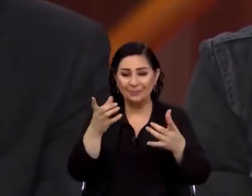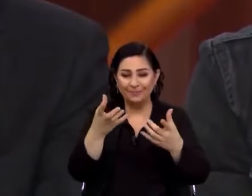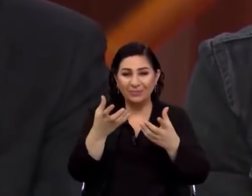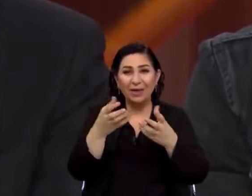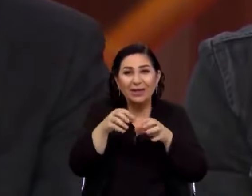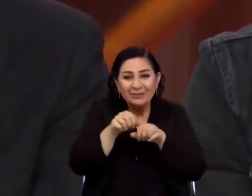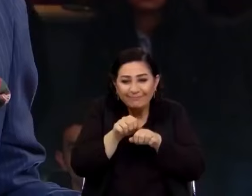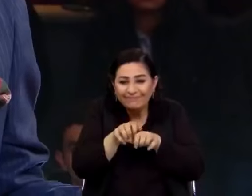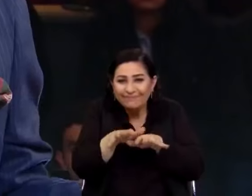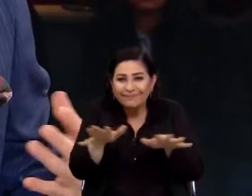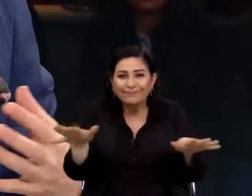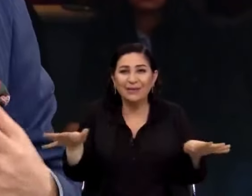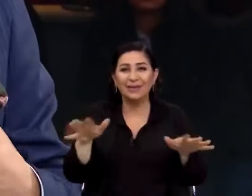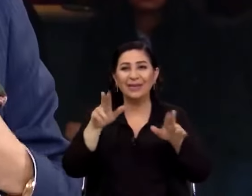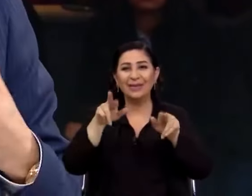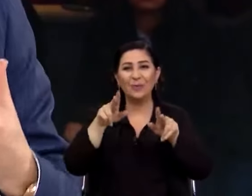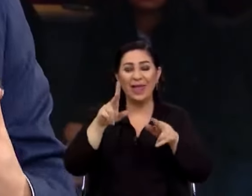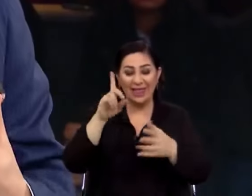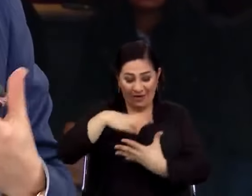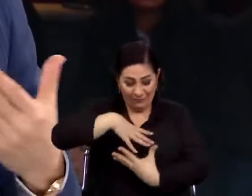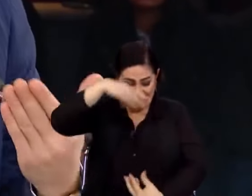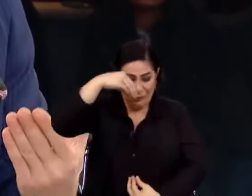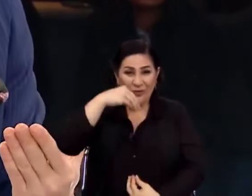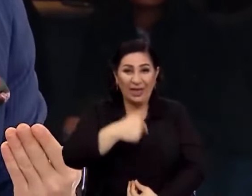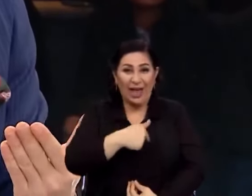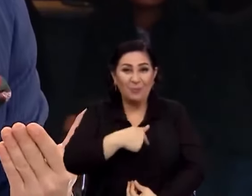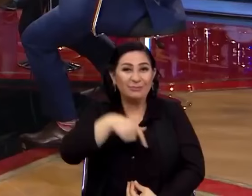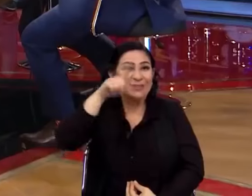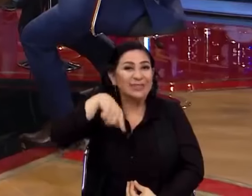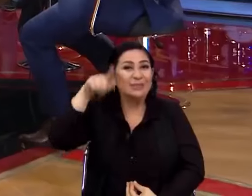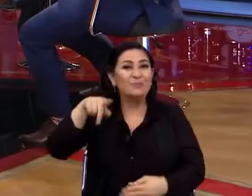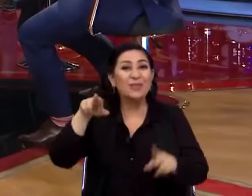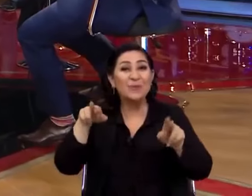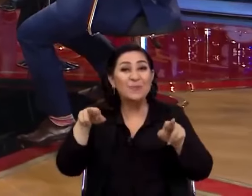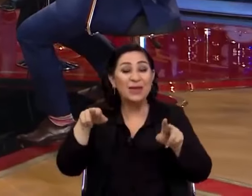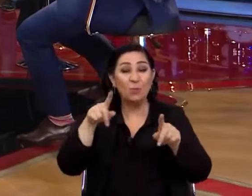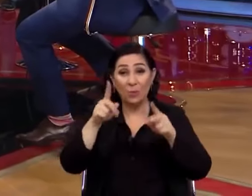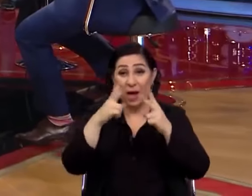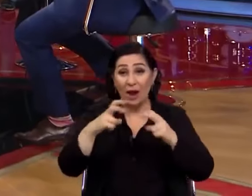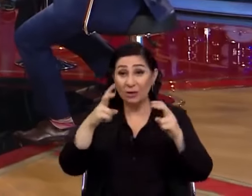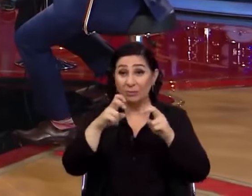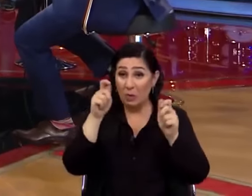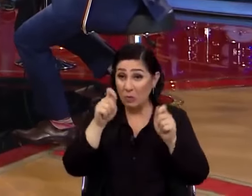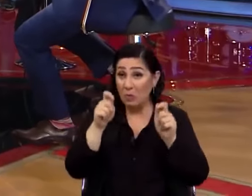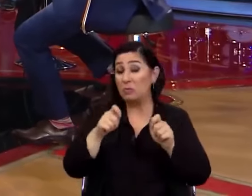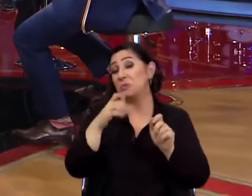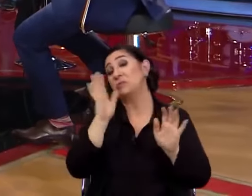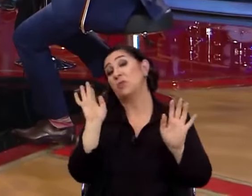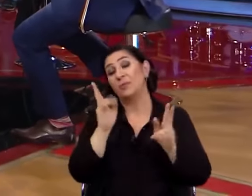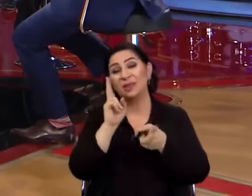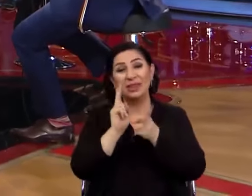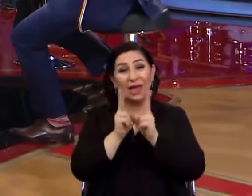herkes tek vücut gibi tek bir kalp ritmine geliyor Aslında böyle bir araştırmayı bilmiyorum yapıldı mı biliyor musunuz tiyatrodan filan ama